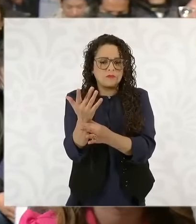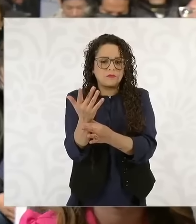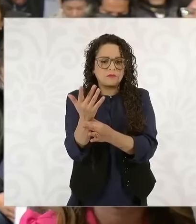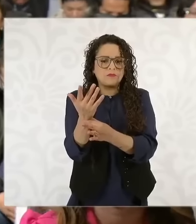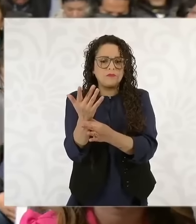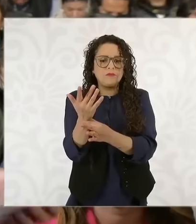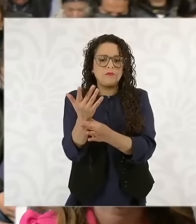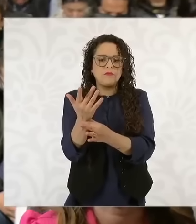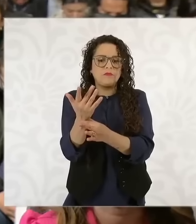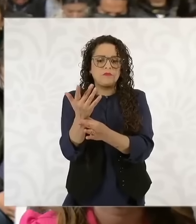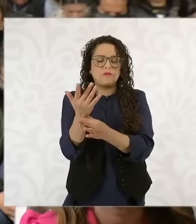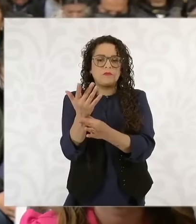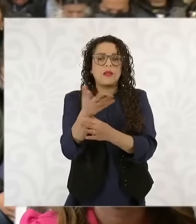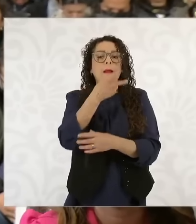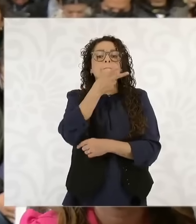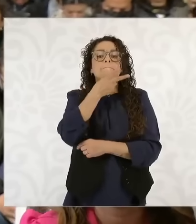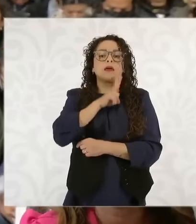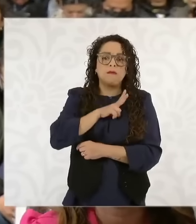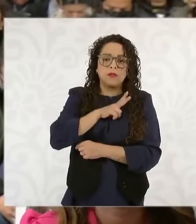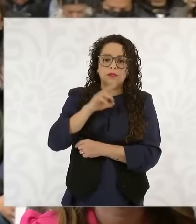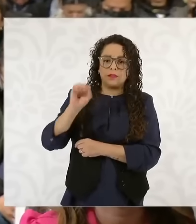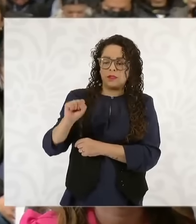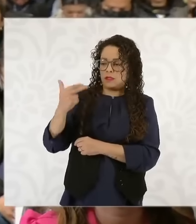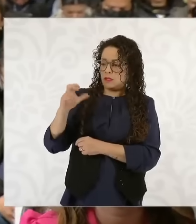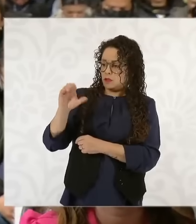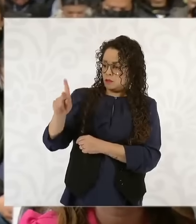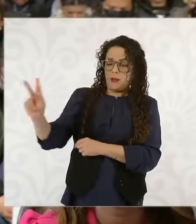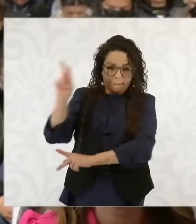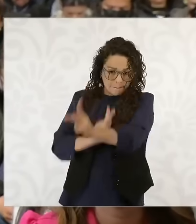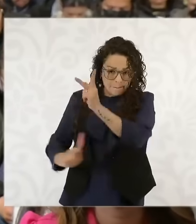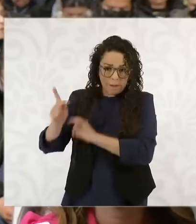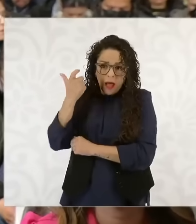tendría que ya pedir dinero a Hacienda para las deudas que tiene. También ha dicho que